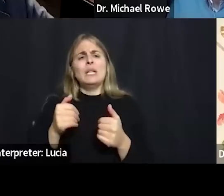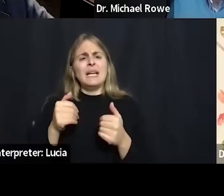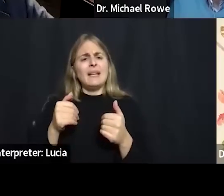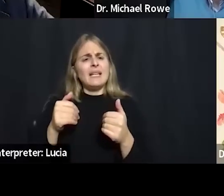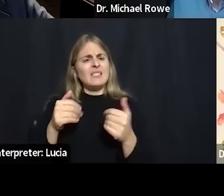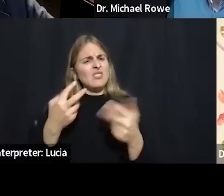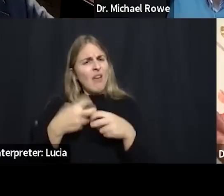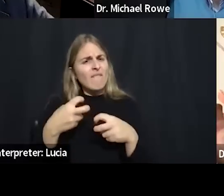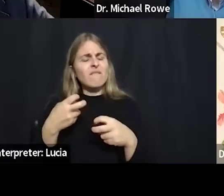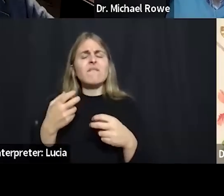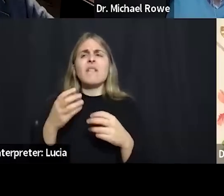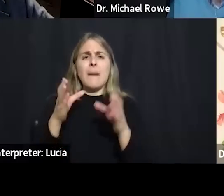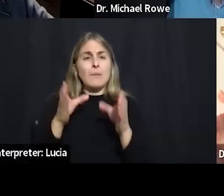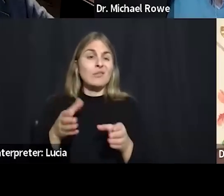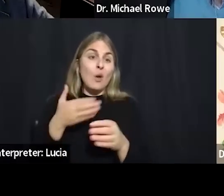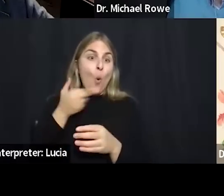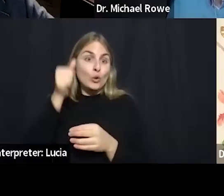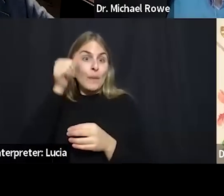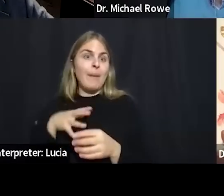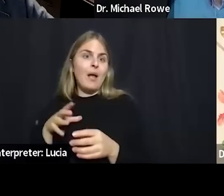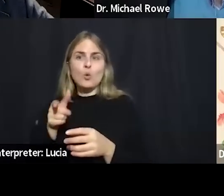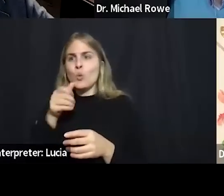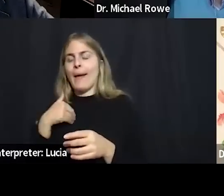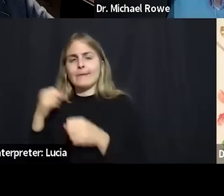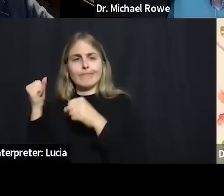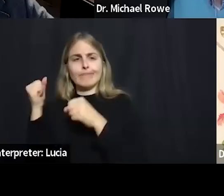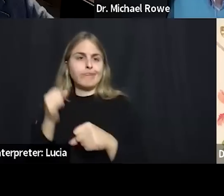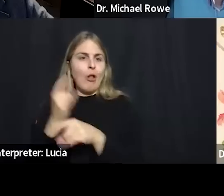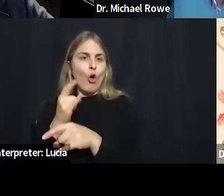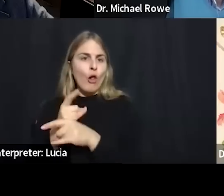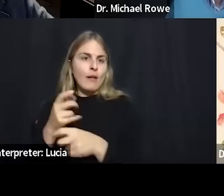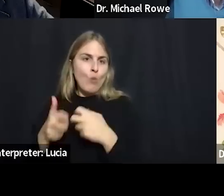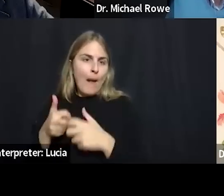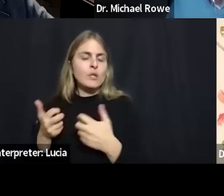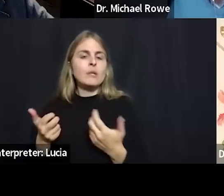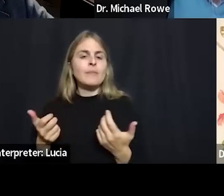a menudo un hombre mayor con un problema de alcoholismo. Es un estereotipo muy diferente.